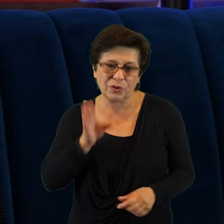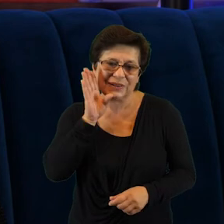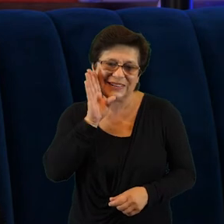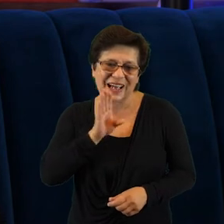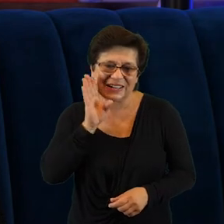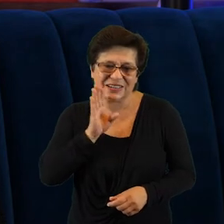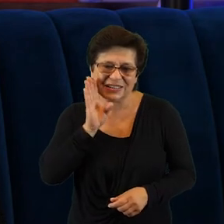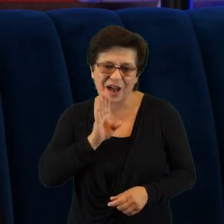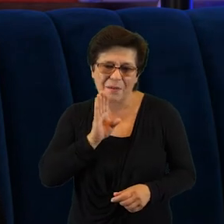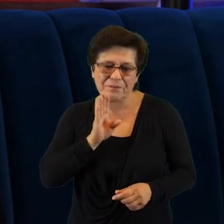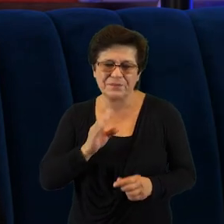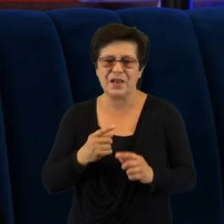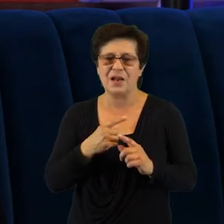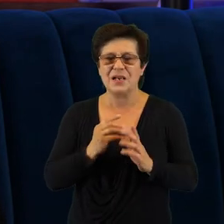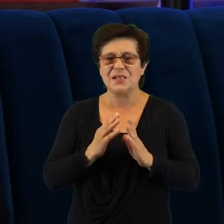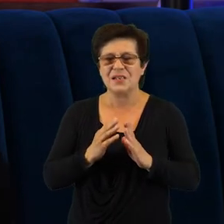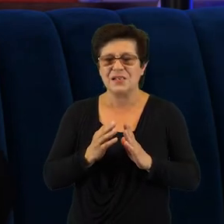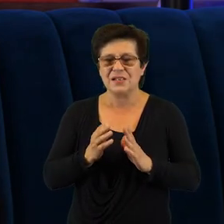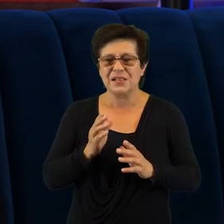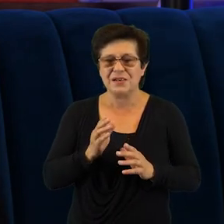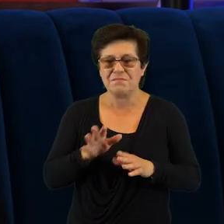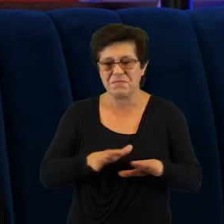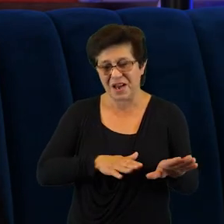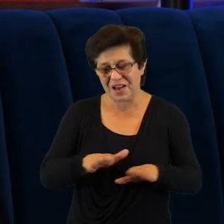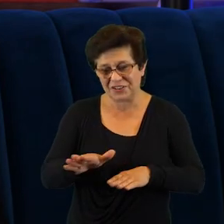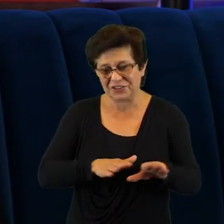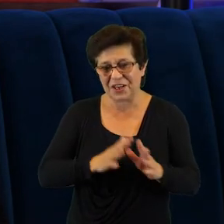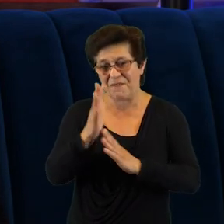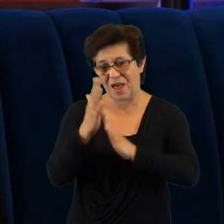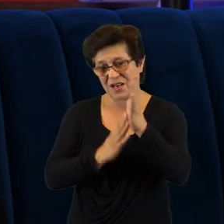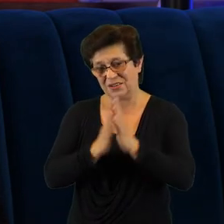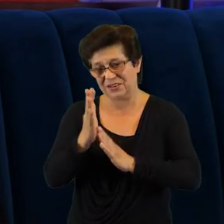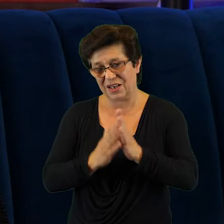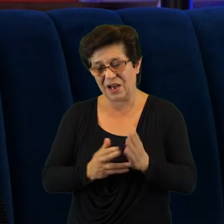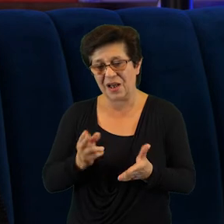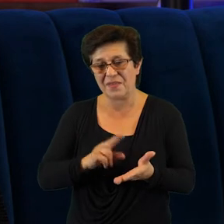Ale powiedziałam o tym cmentarzu dlatego właśnie, że na grobie oczywiście,